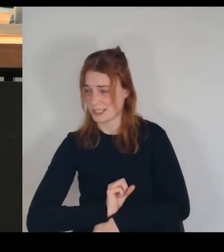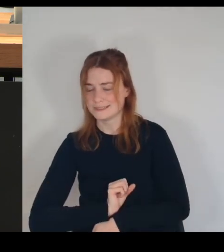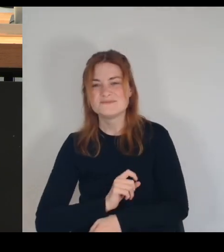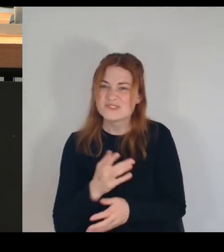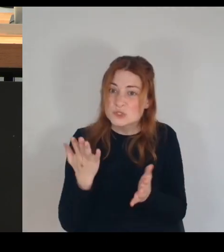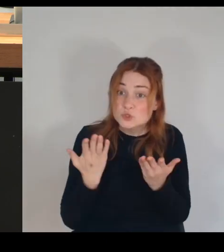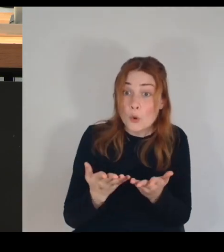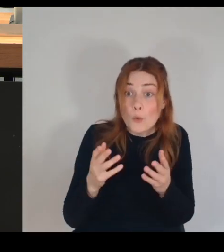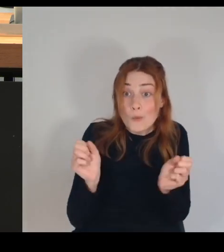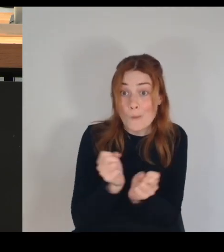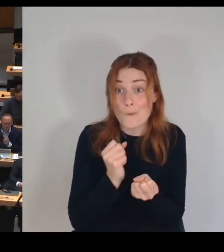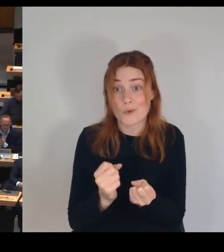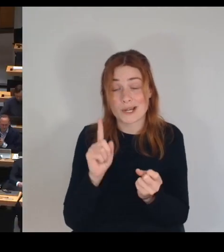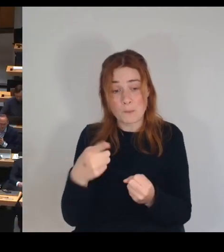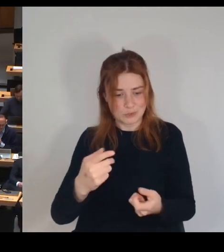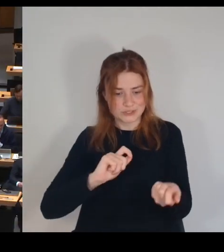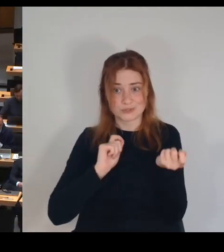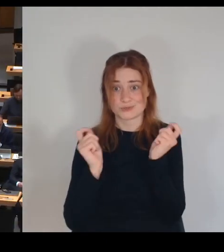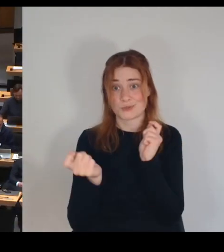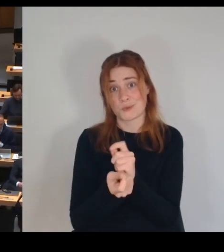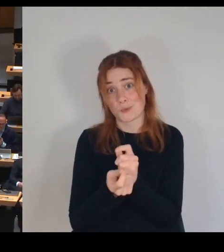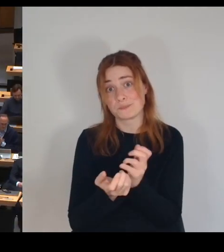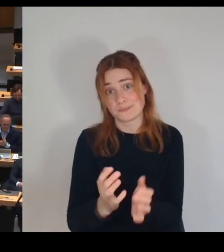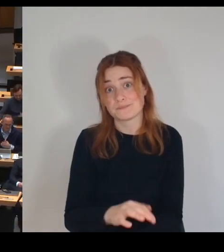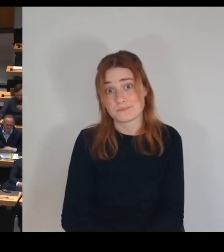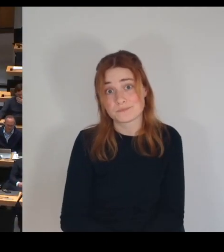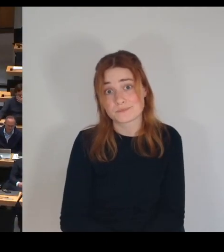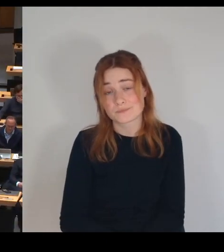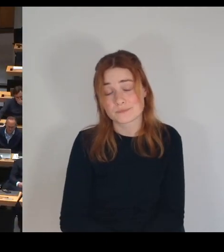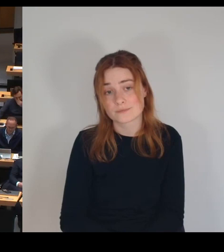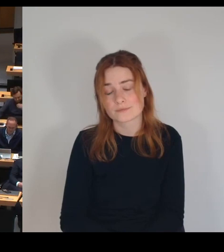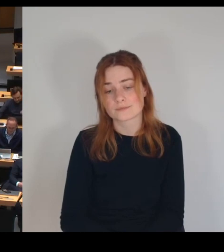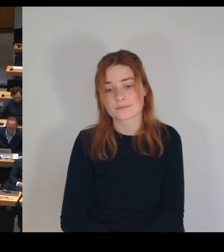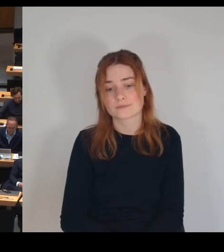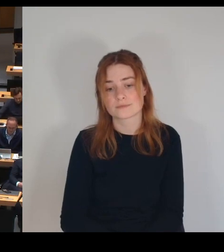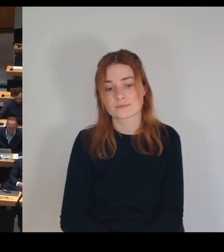Die Schulen verdrecken deshalb, weil die Reinigungsaufträge an private